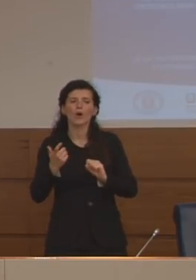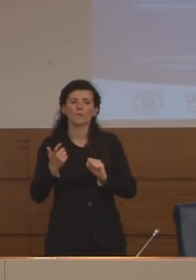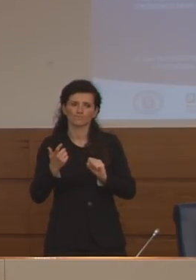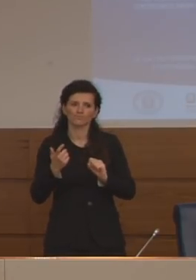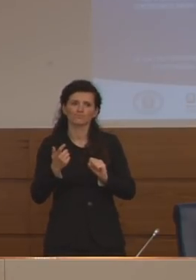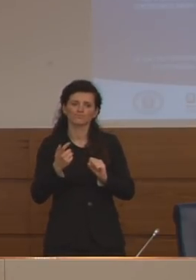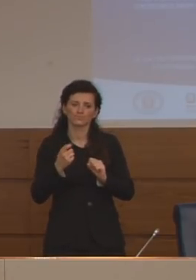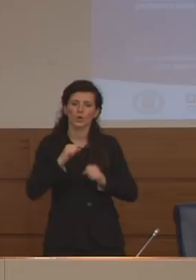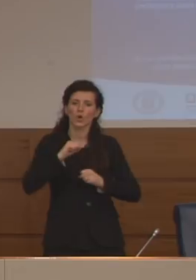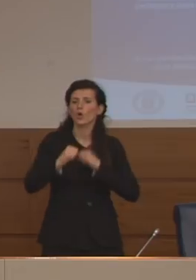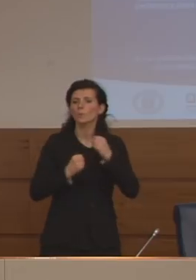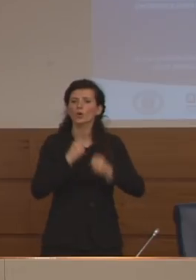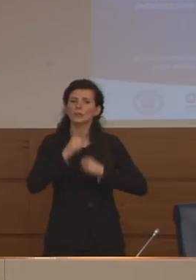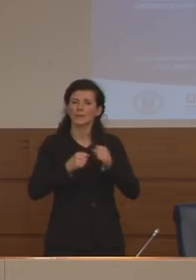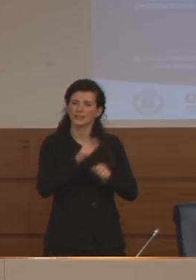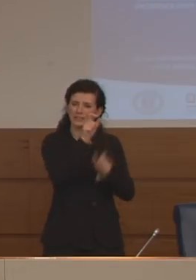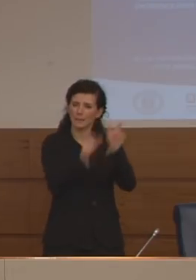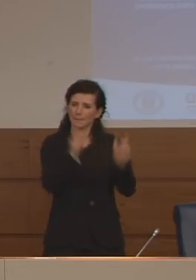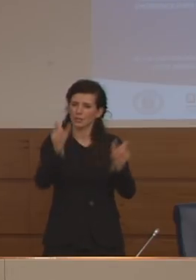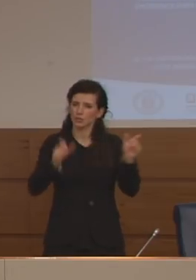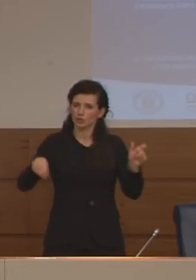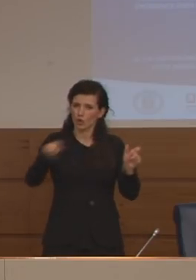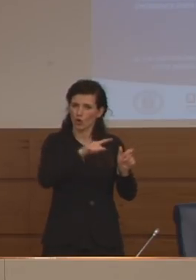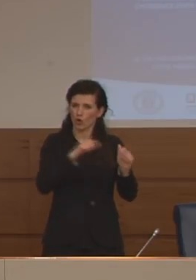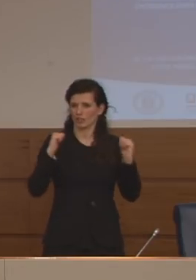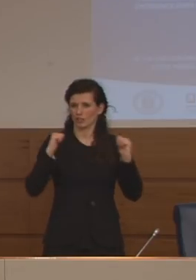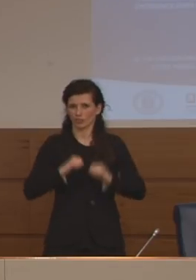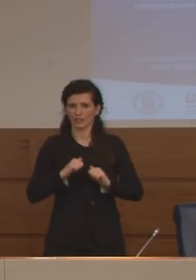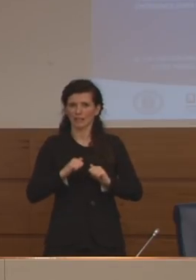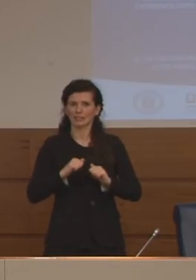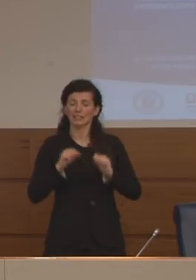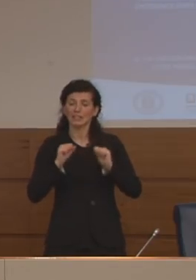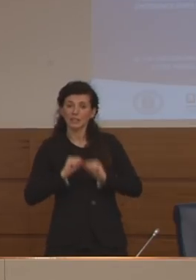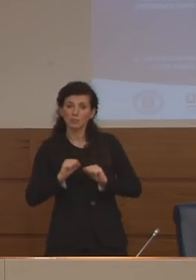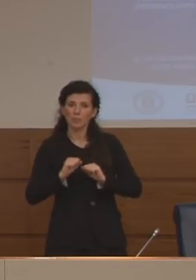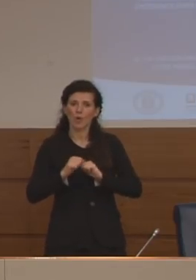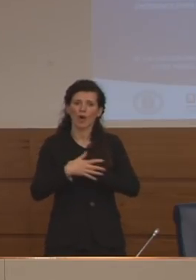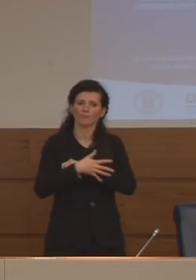che sono i comportamenti, lo abbiamo tutti quanti evidenziato. E' importante che